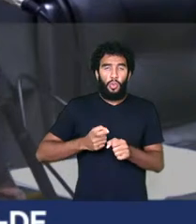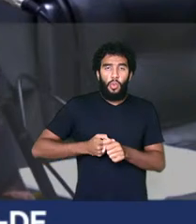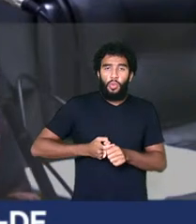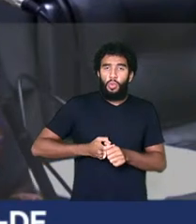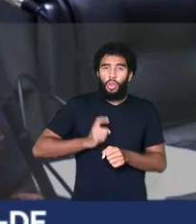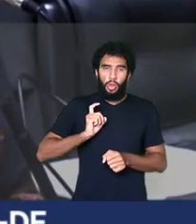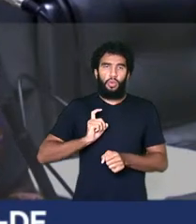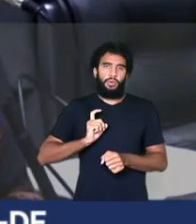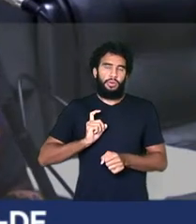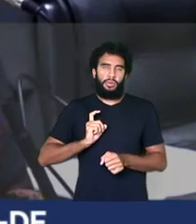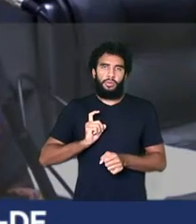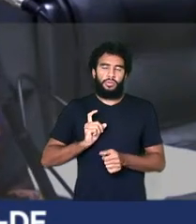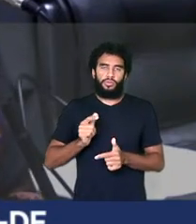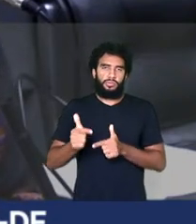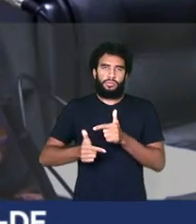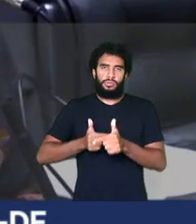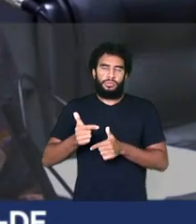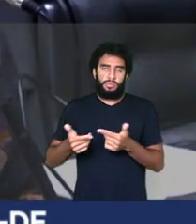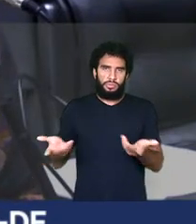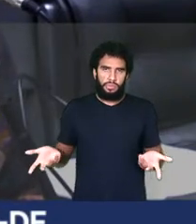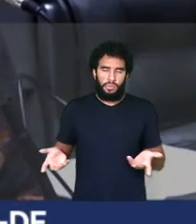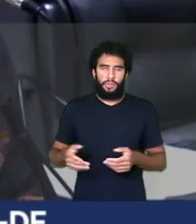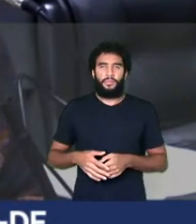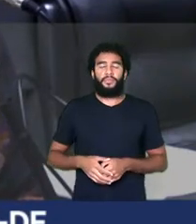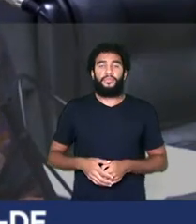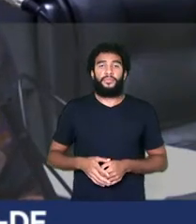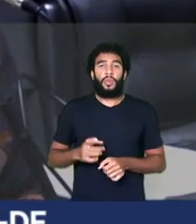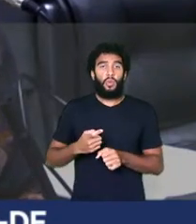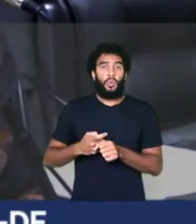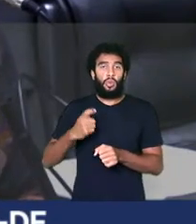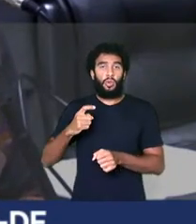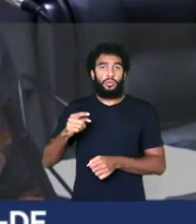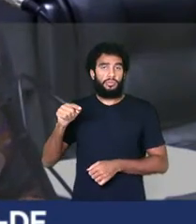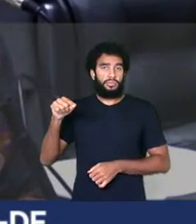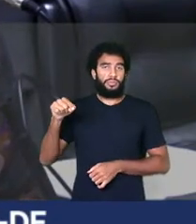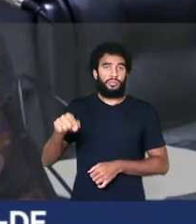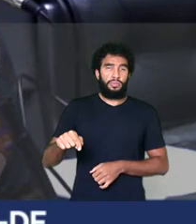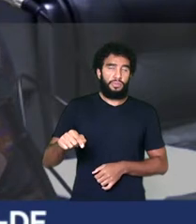FALANDO AQUI É DE UM LUCRO, O LUCRO DE UMA ATIVIDADE, NESTE